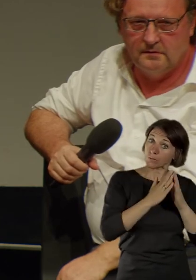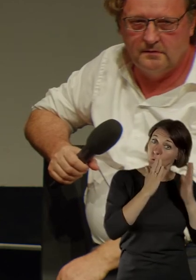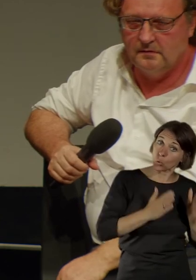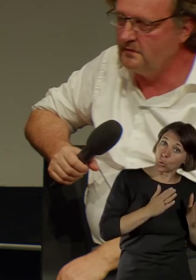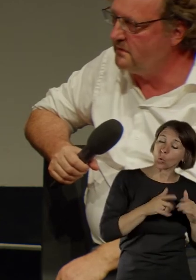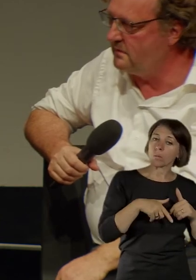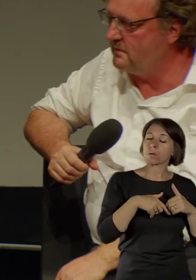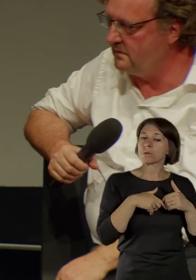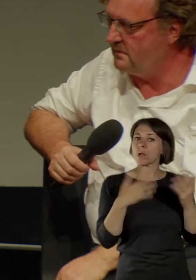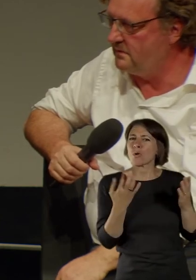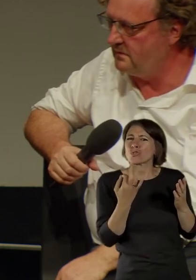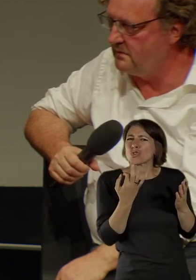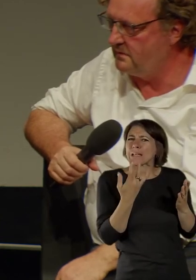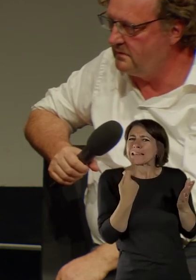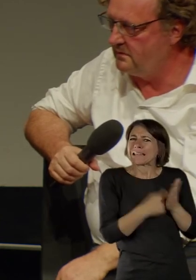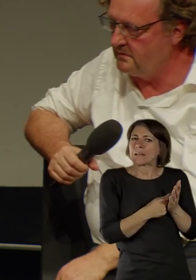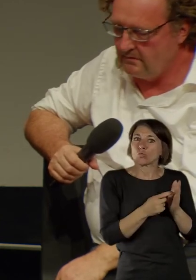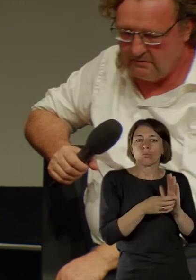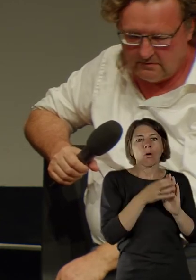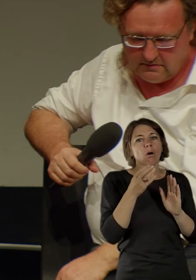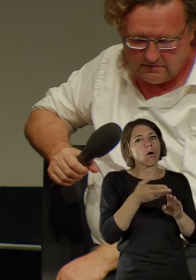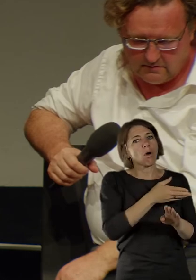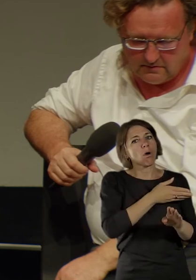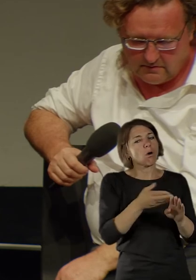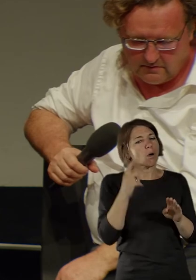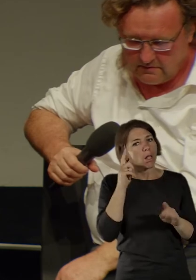Trvá to hrozně dlouho. A tak dál.